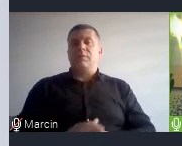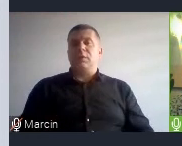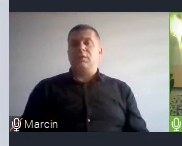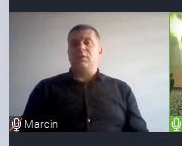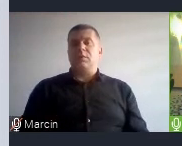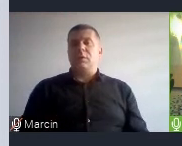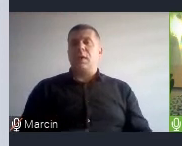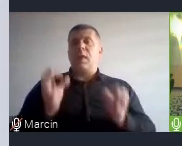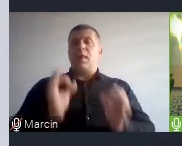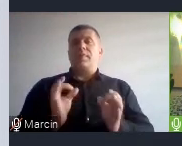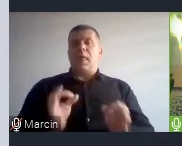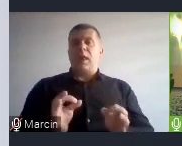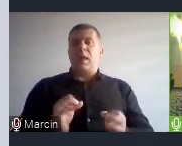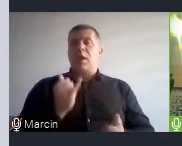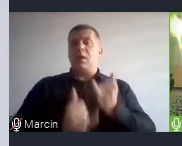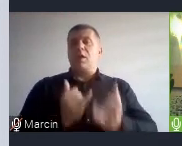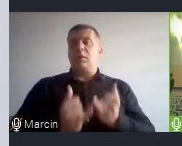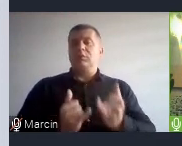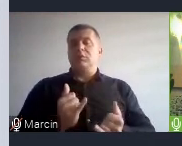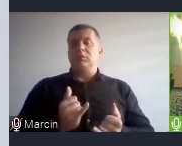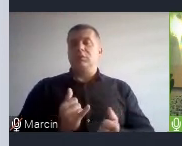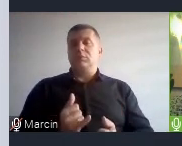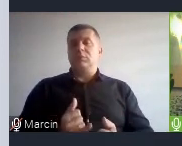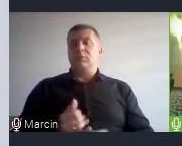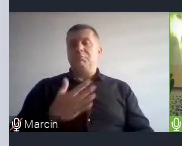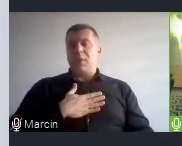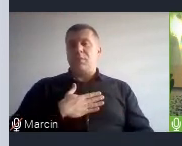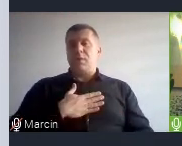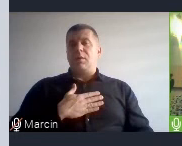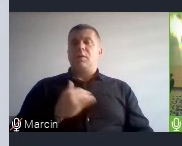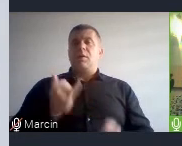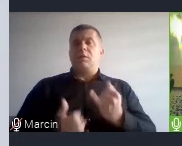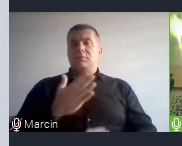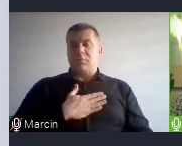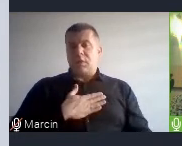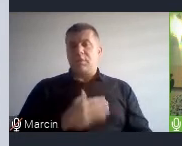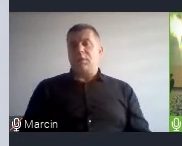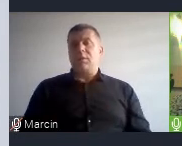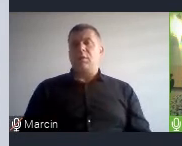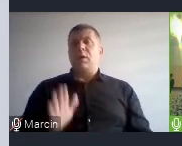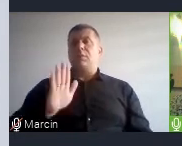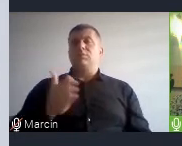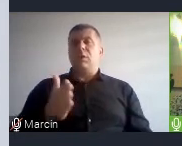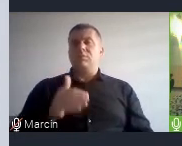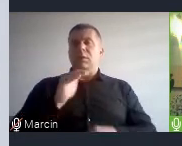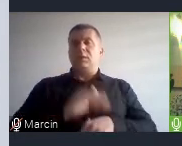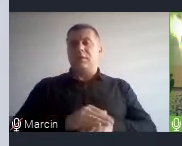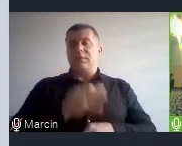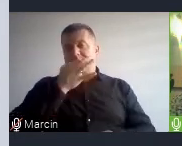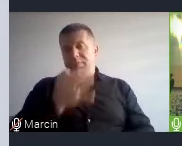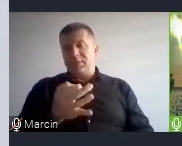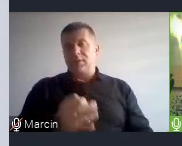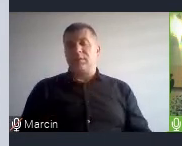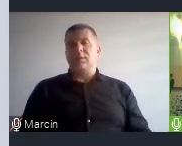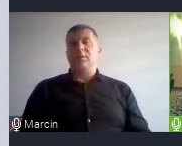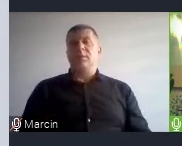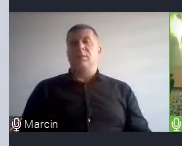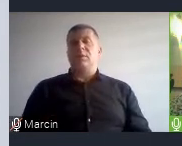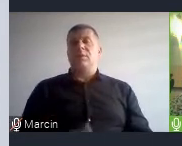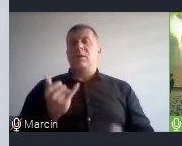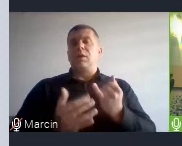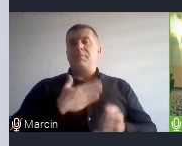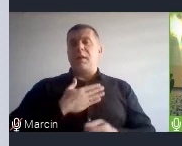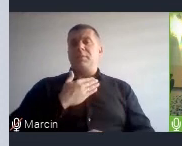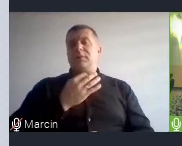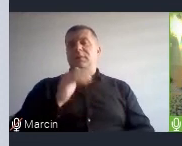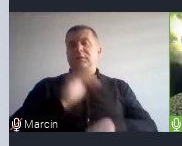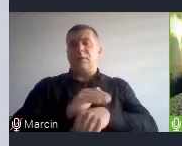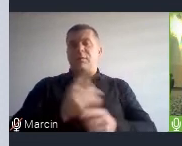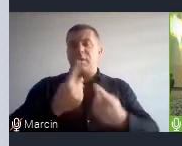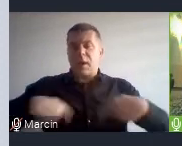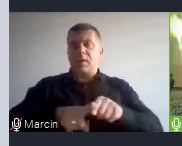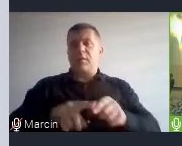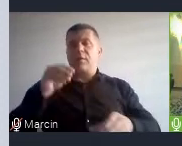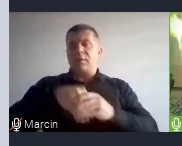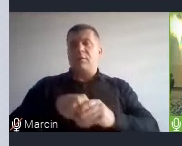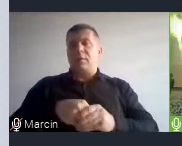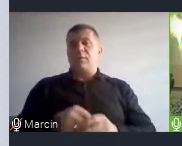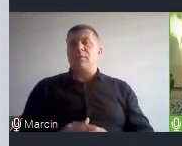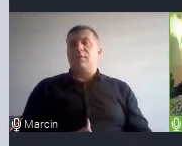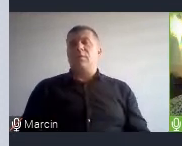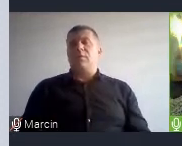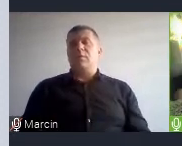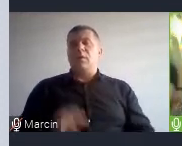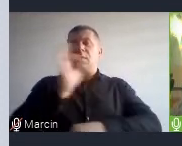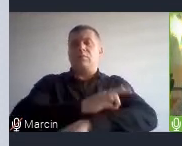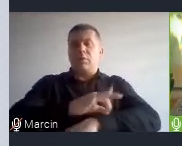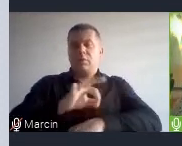I teraz jeśli będziemy mieli przedmiot, zapytanie, zamówienie realizowane w ramach danego projektu,